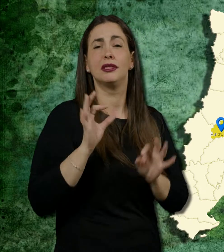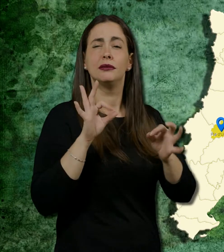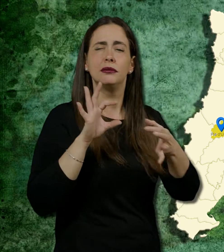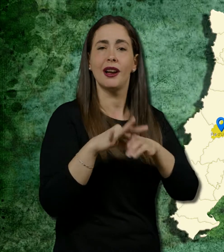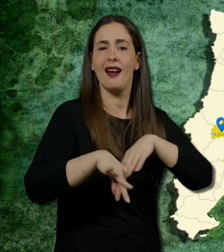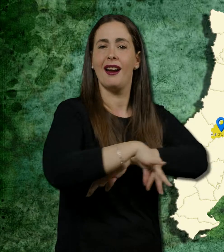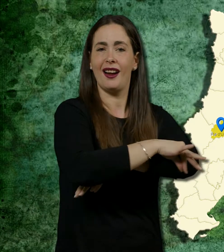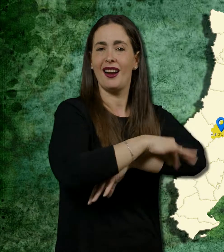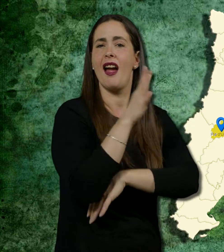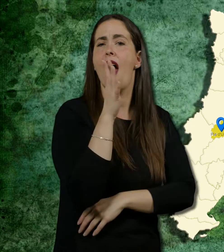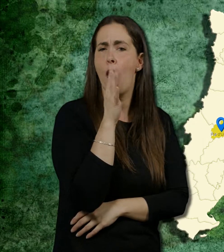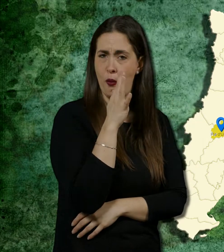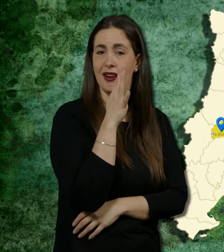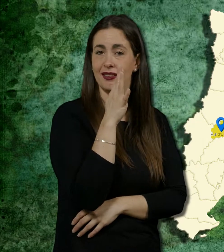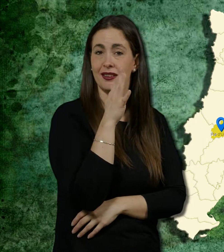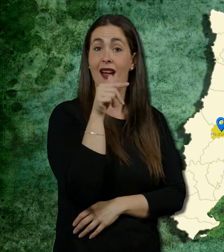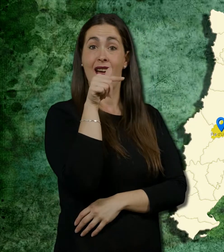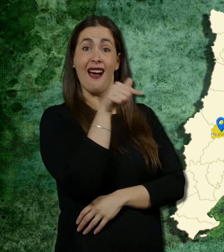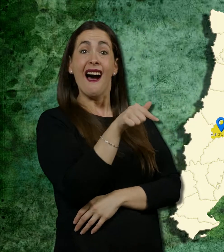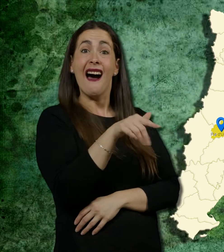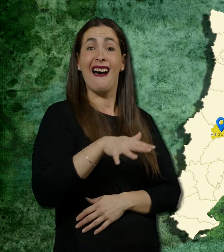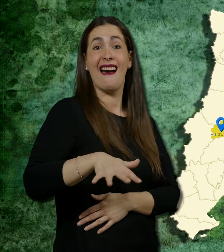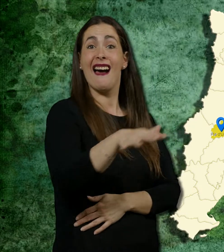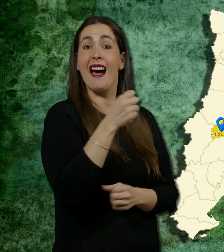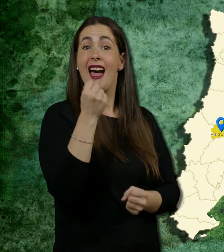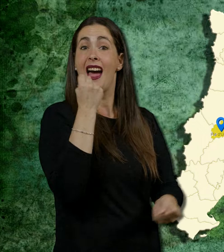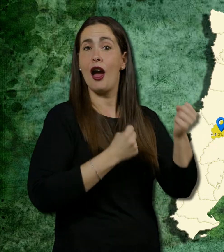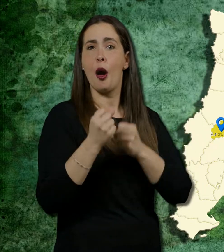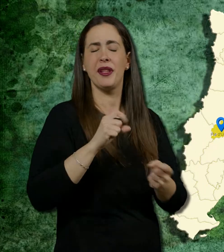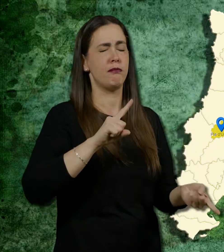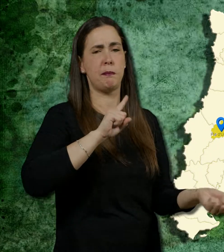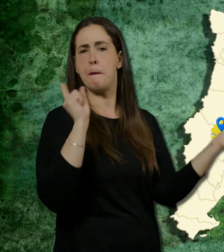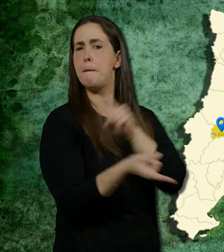va canviar l’economia de la zona: